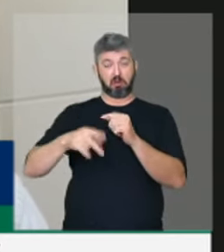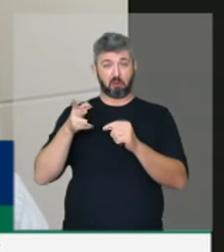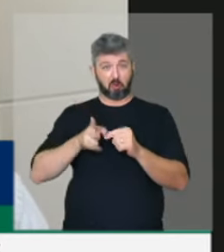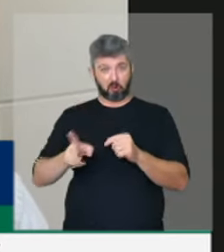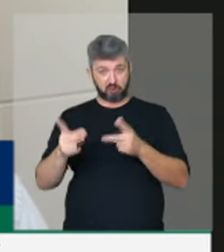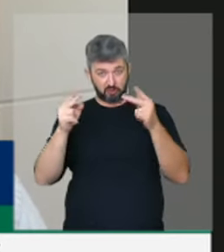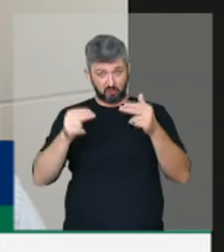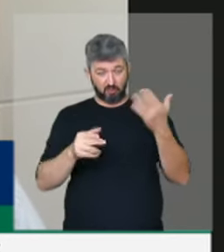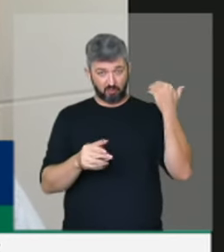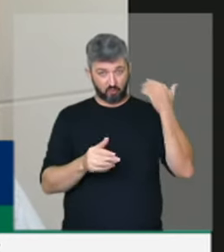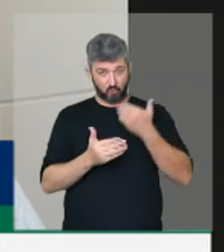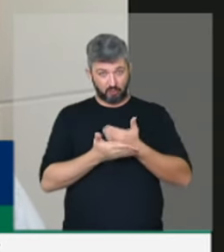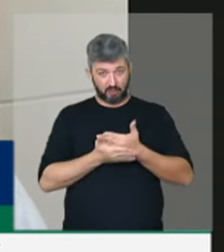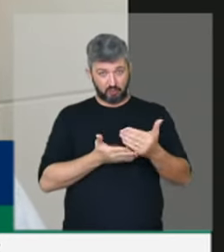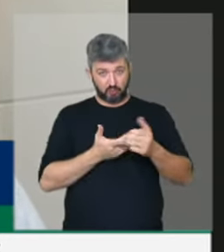ANO QUE... CORTOU QUASE 75% DOS RECURSOS DESTINADOS A